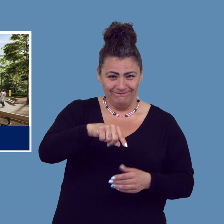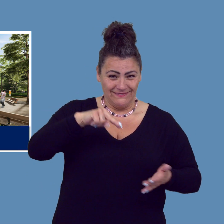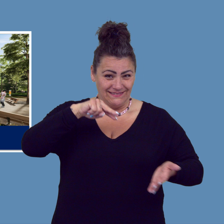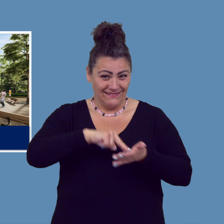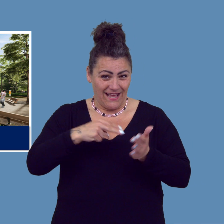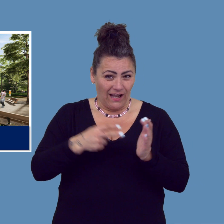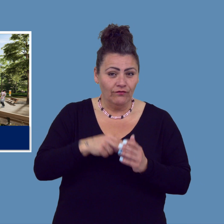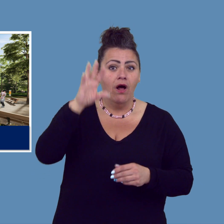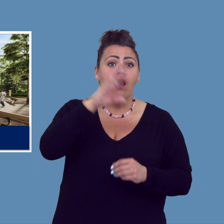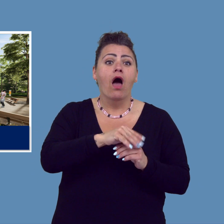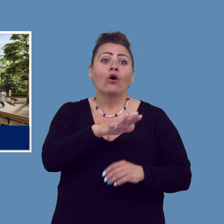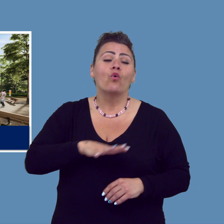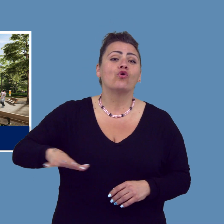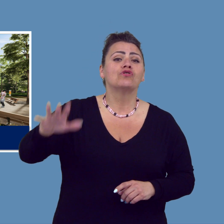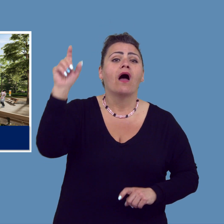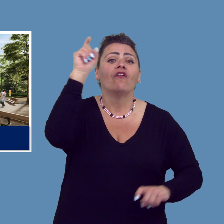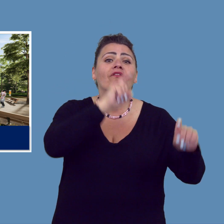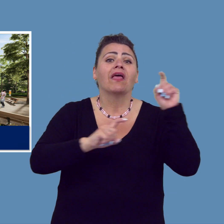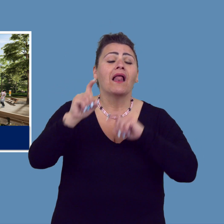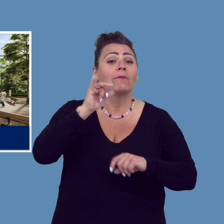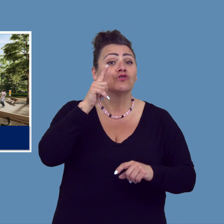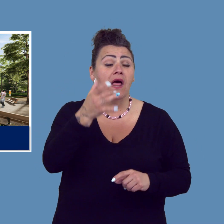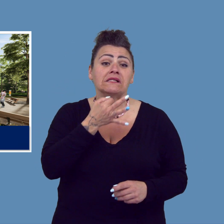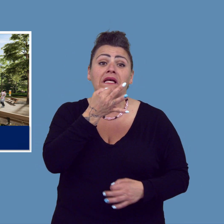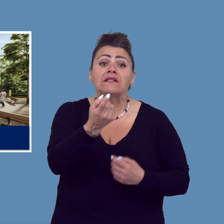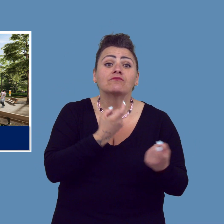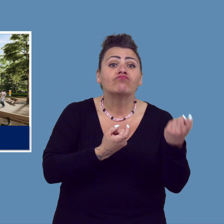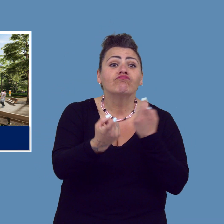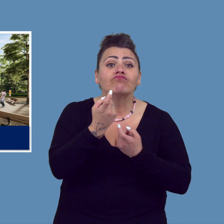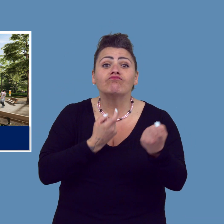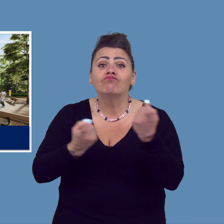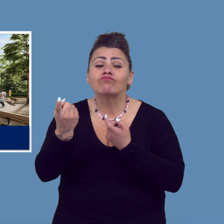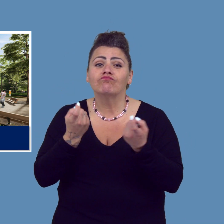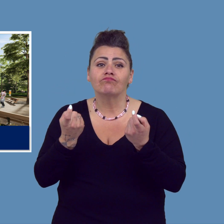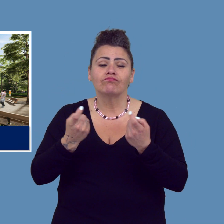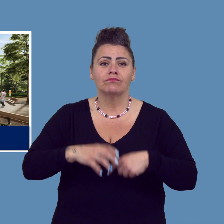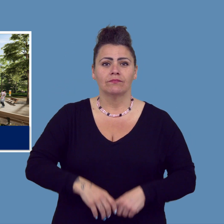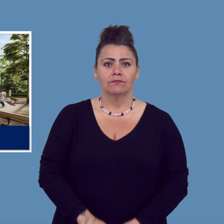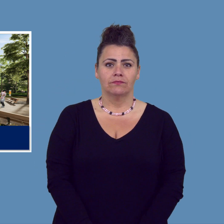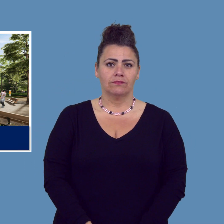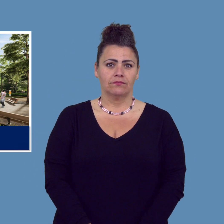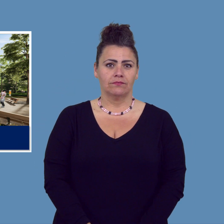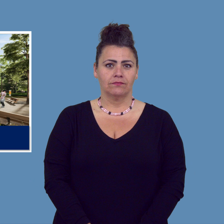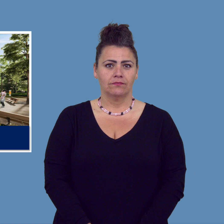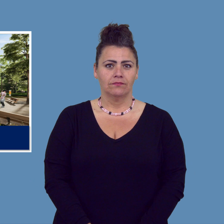melybe Fürjes Balázs szerint továbbra is bevonják majd a helyi lakosokat.